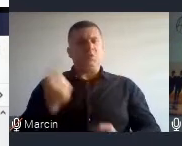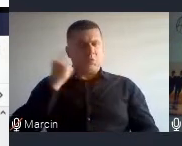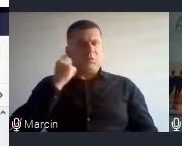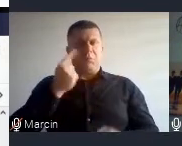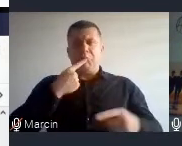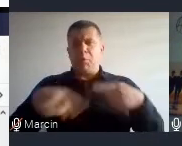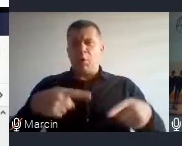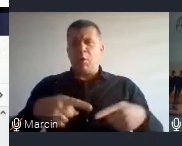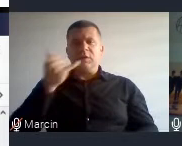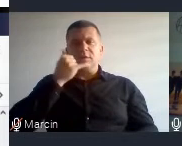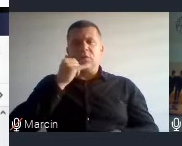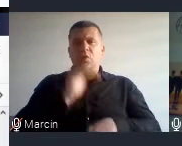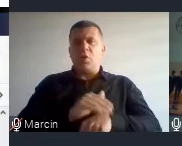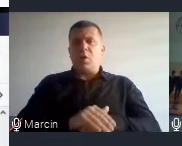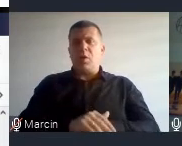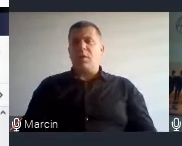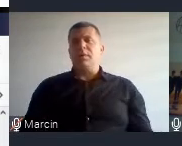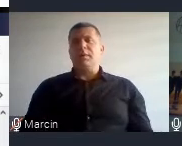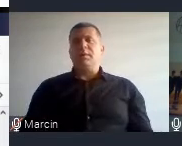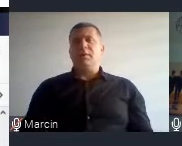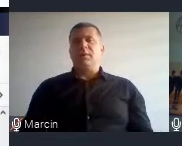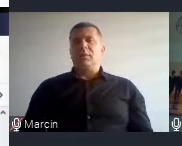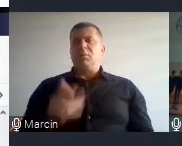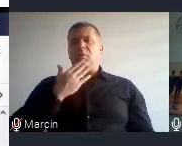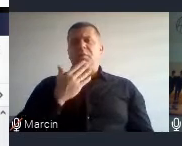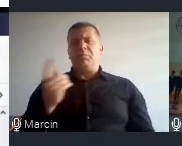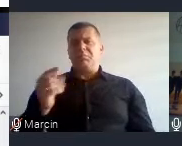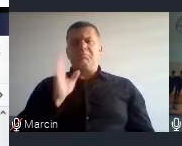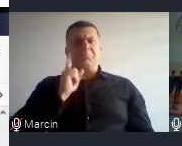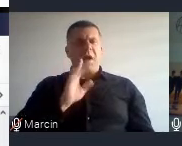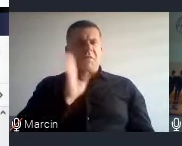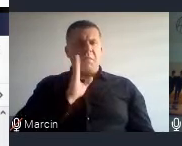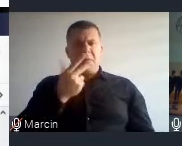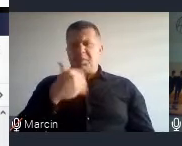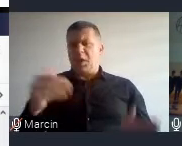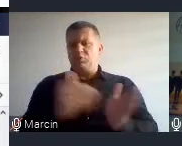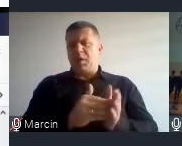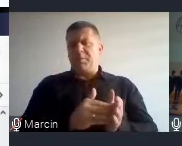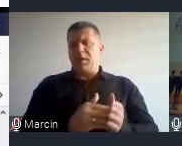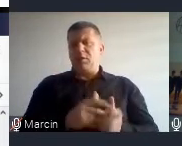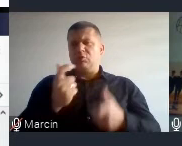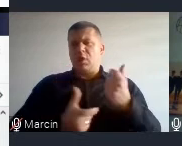Zadzwonił do mnie kolega, który jest Beneficjentem. I mówi: „Słuchaj, podobno nie trzeba stosować zasady konkurencyjności,